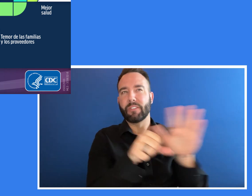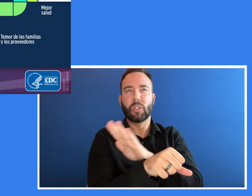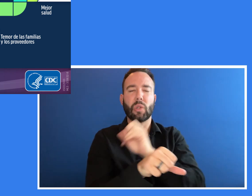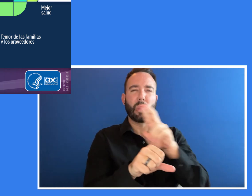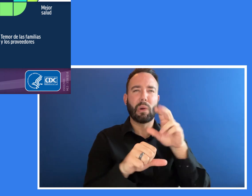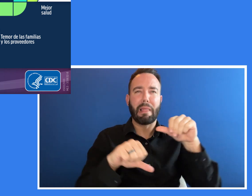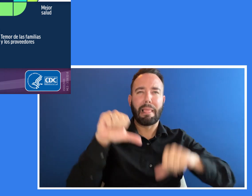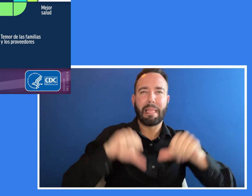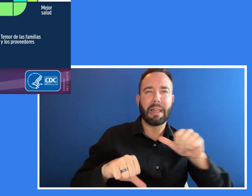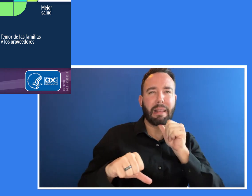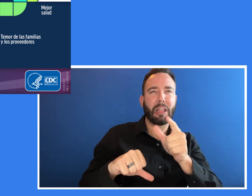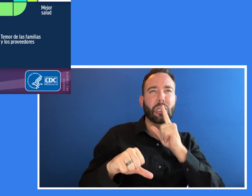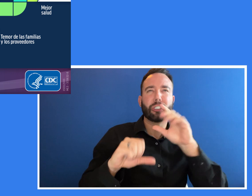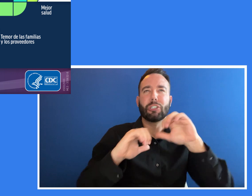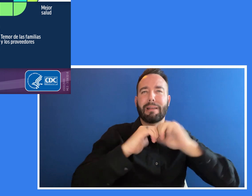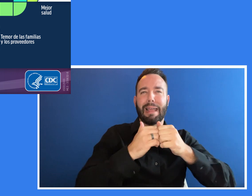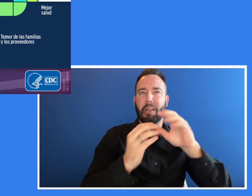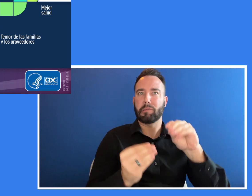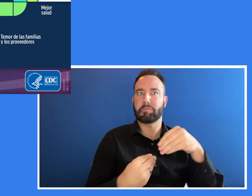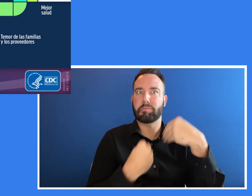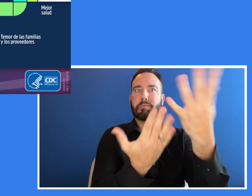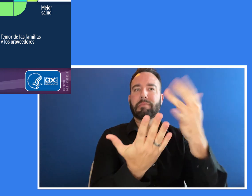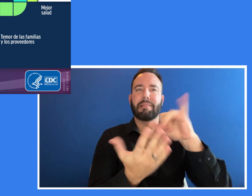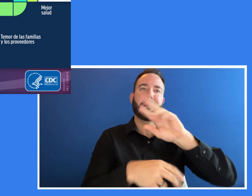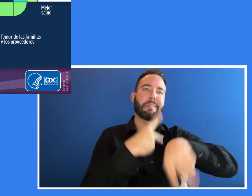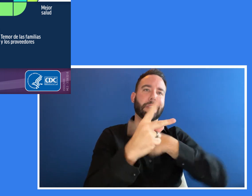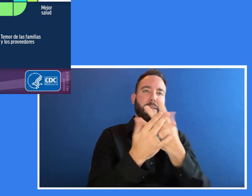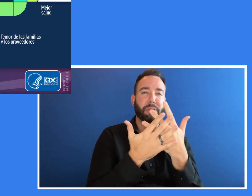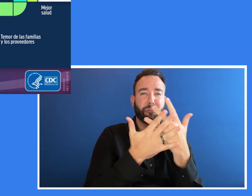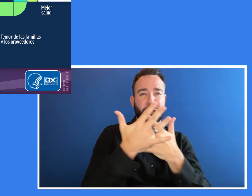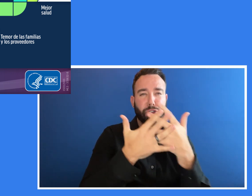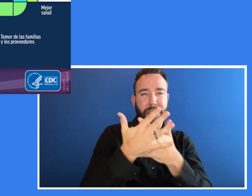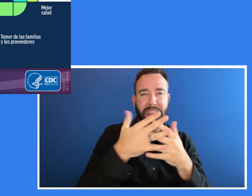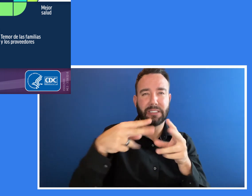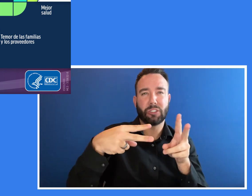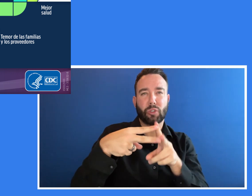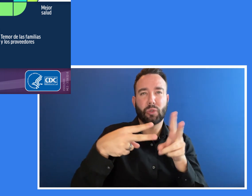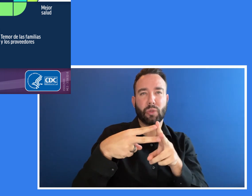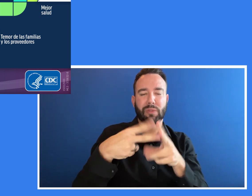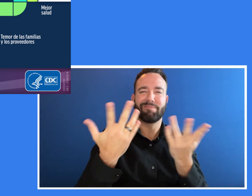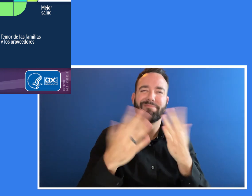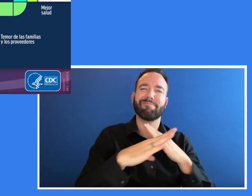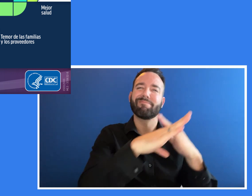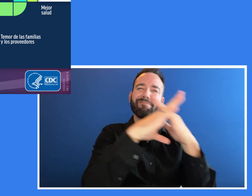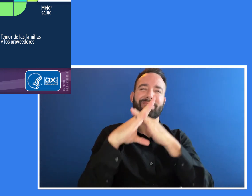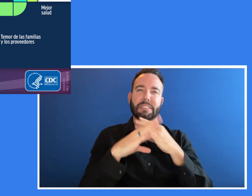y falta de coordinación de los cuidados entre los proveedores y los centros de radiología